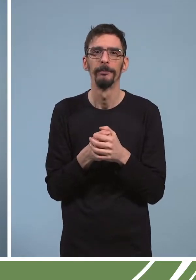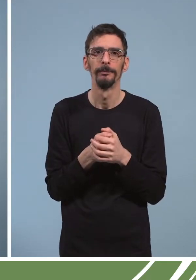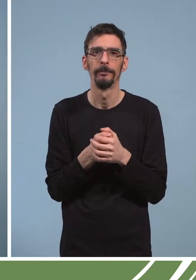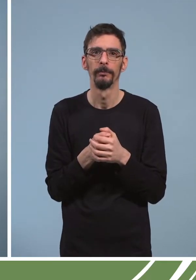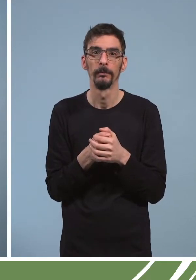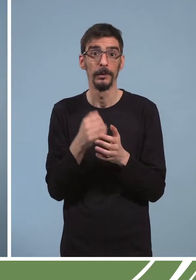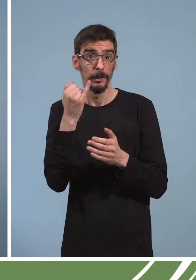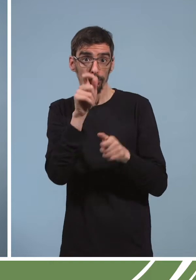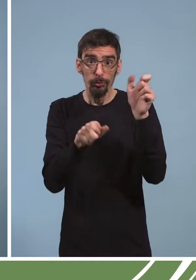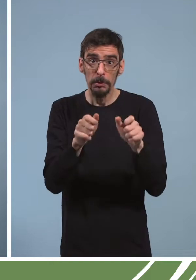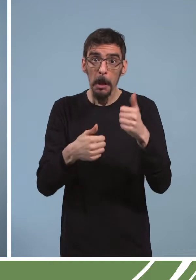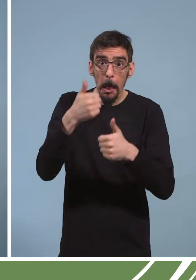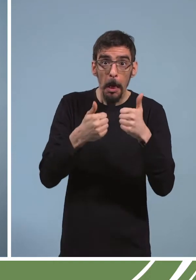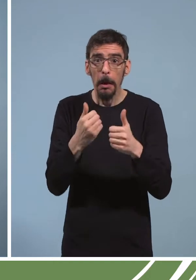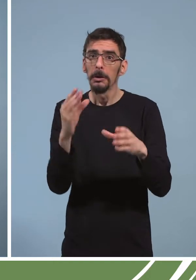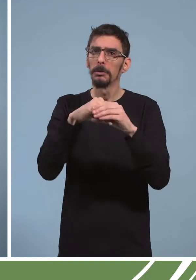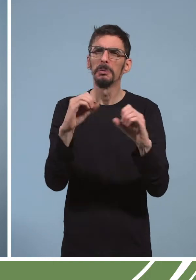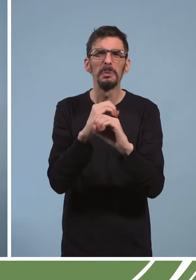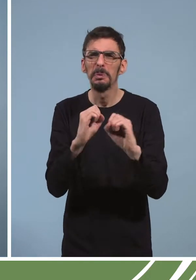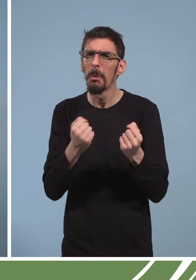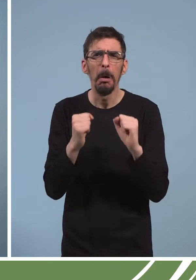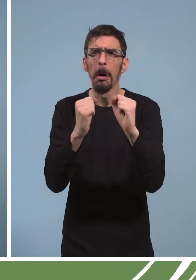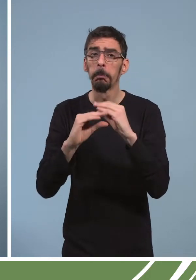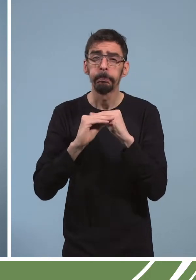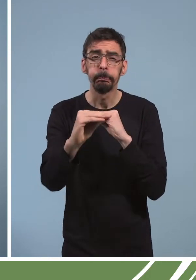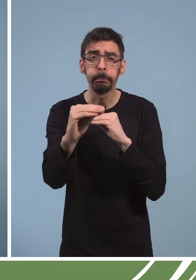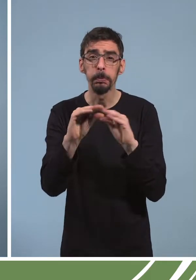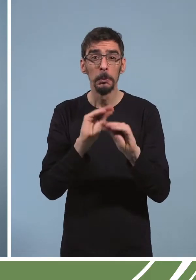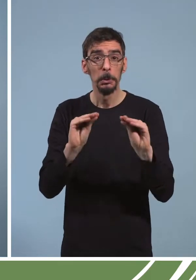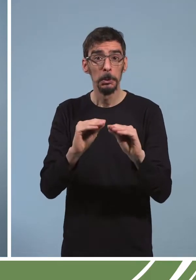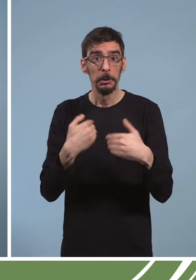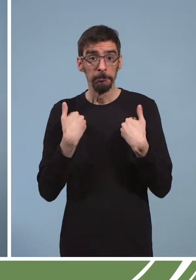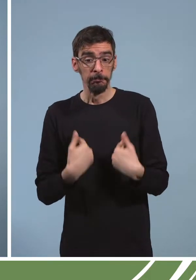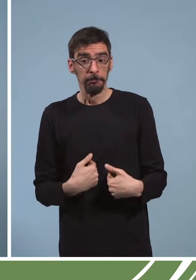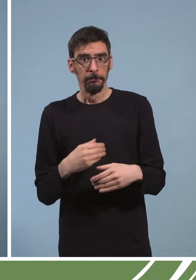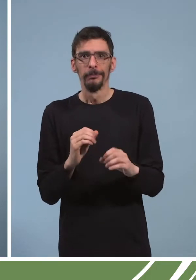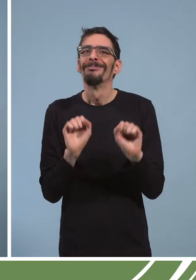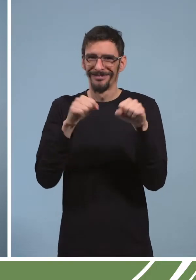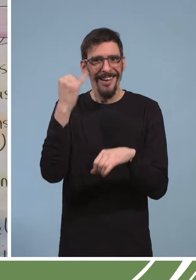Herausforderung: Wenn die Dynamik des Spiels stockt, fordere die Teilnehmenden heraus.